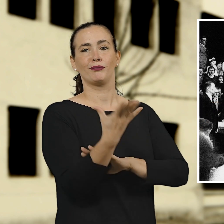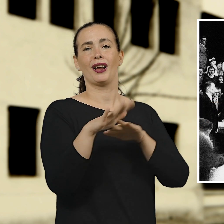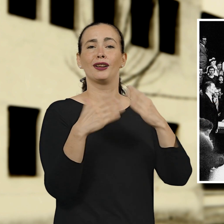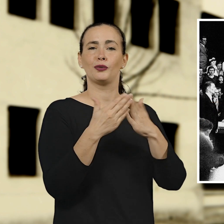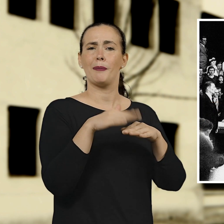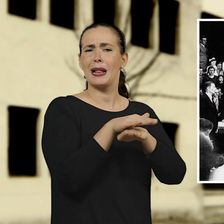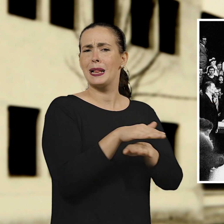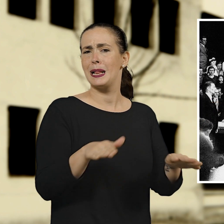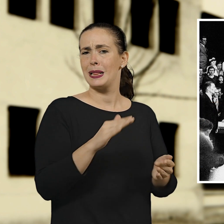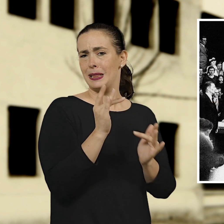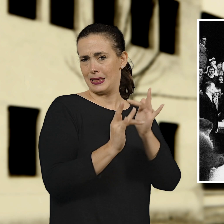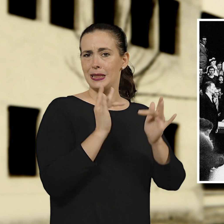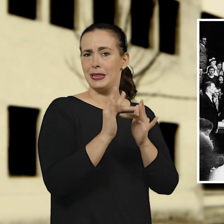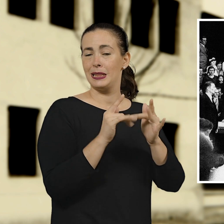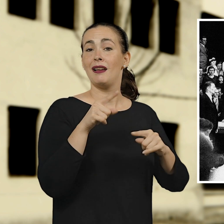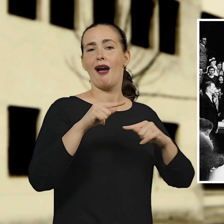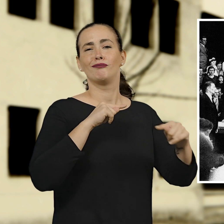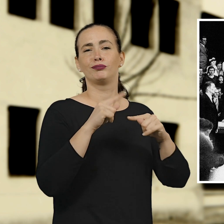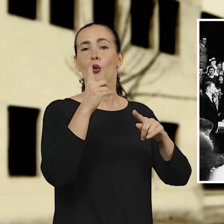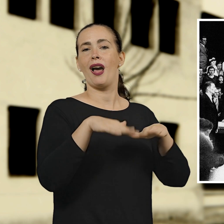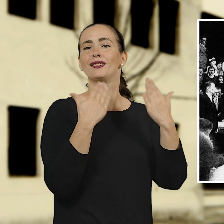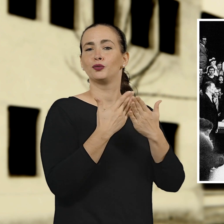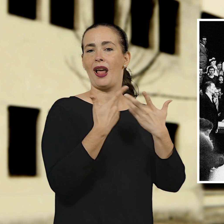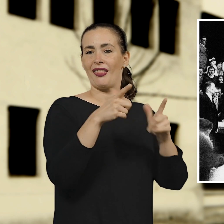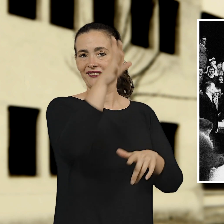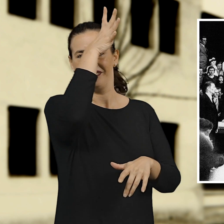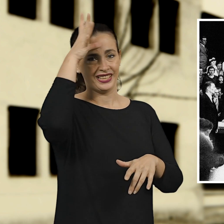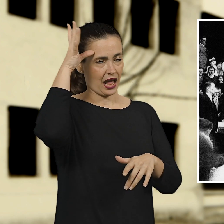i s’organitza una Escola d’Estiu.